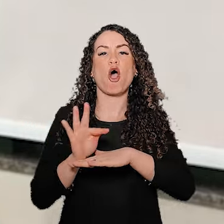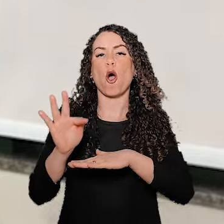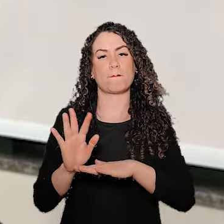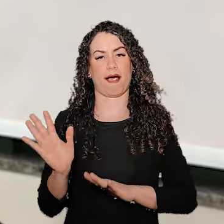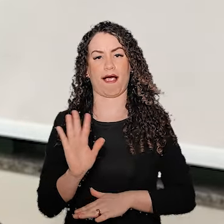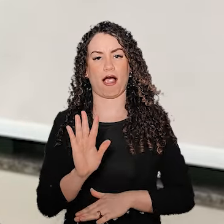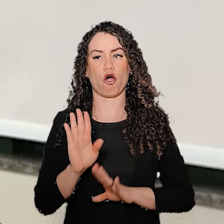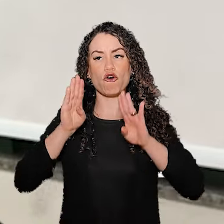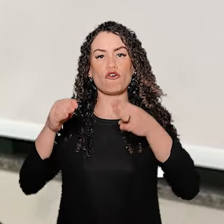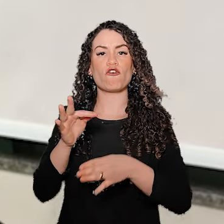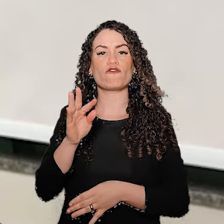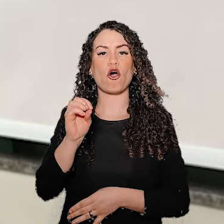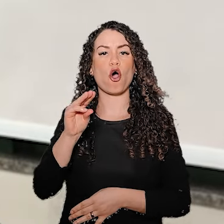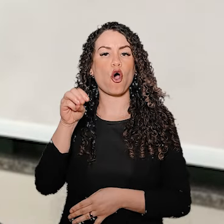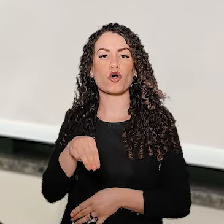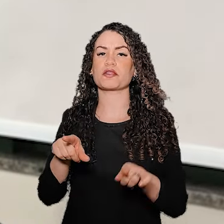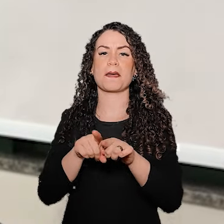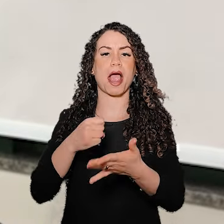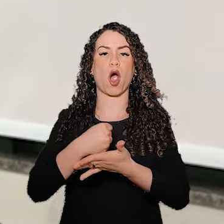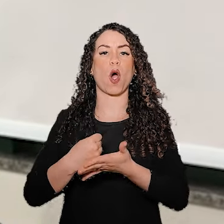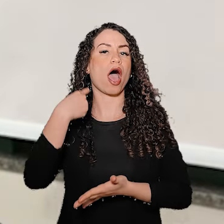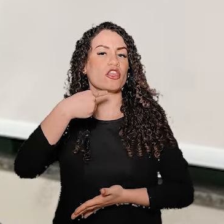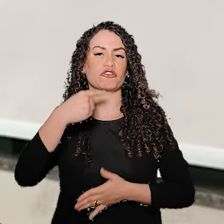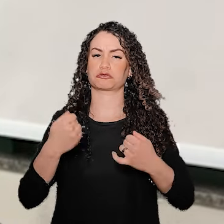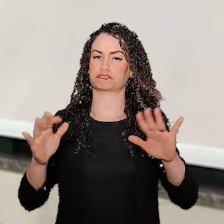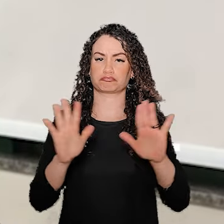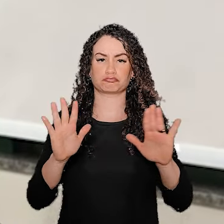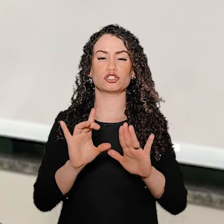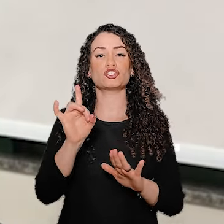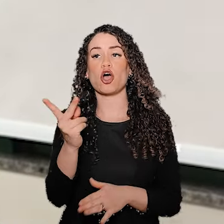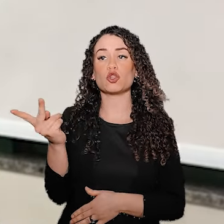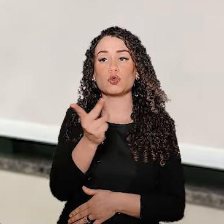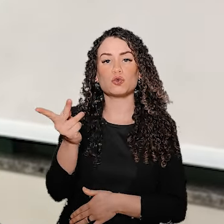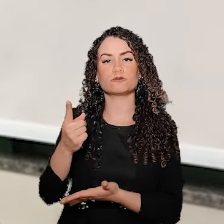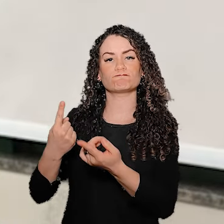não seria necessário ir ao Fórum, nem mesmo efetuar a contratação de advogados, bastando o ajuste entre as partes